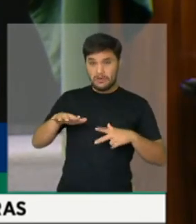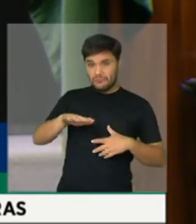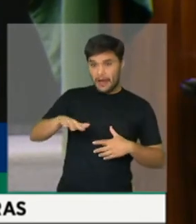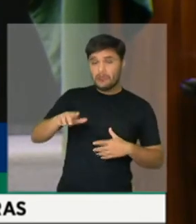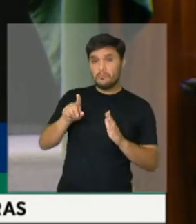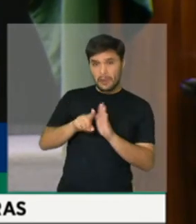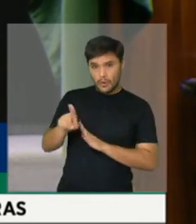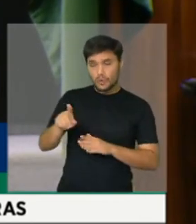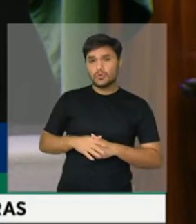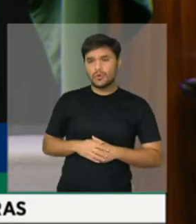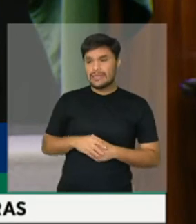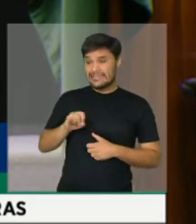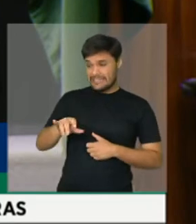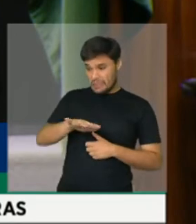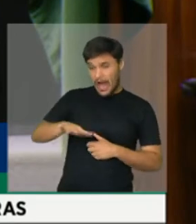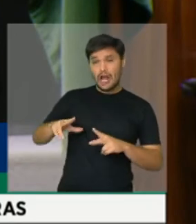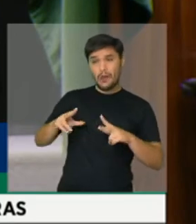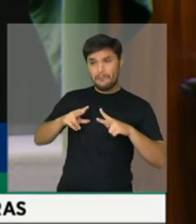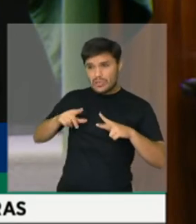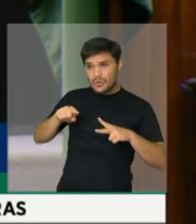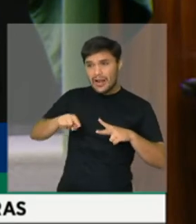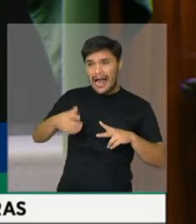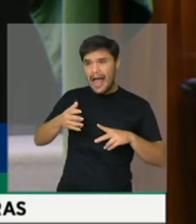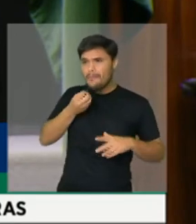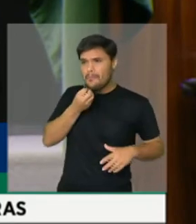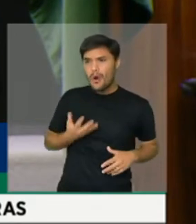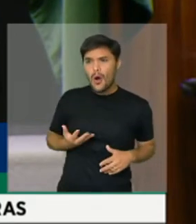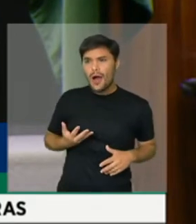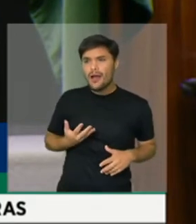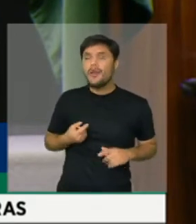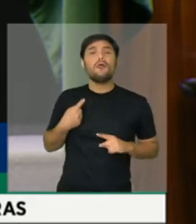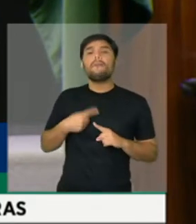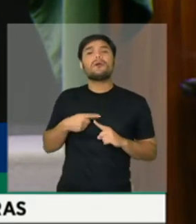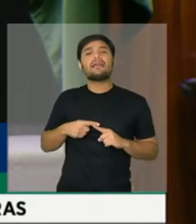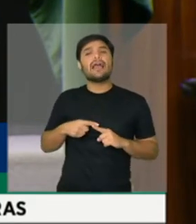REVERTERAM A CARÊNCIA DO SISTEMA ELÉTRICO E EVITARAM O APAGÃO. E AQUI, PARA OS DEFENSORES DO MERCADO, DA